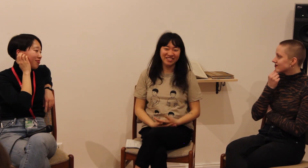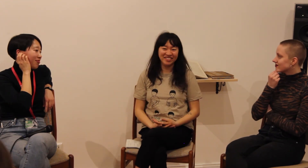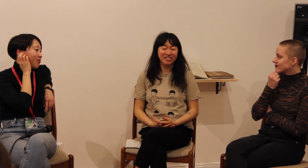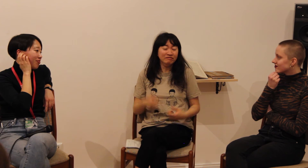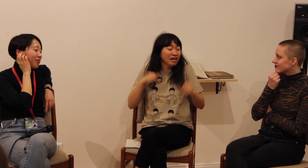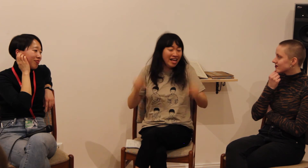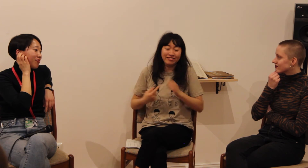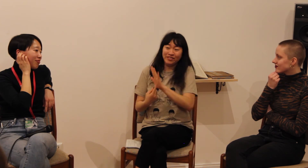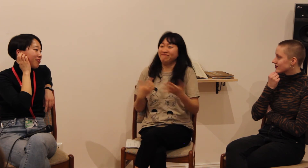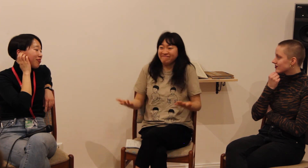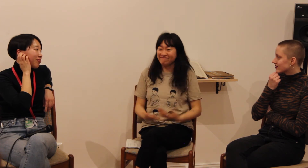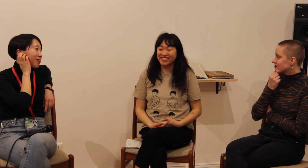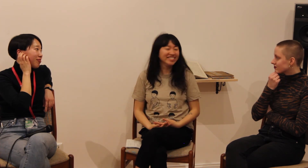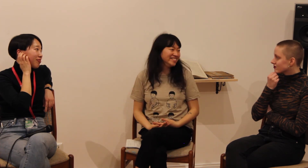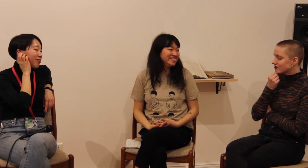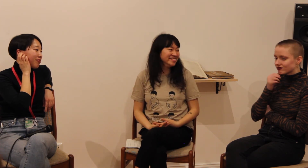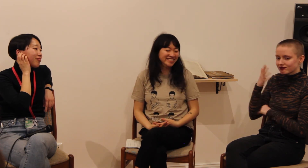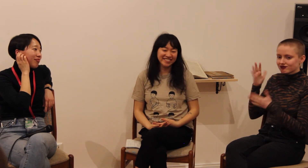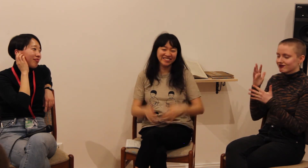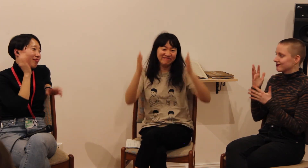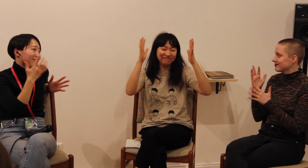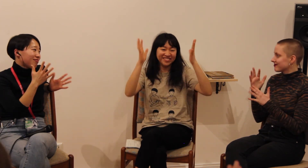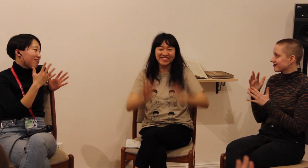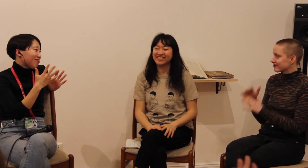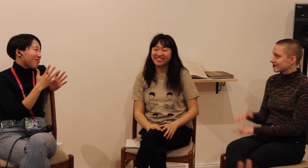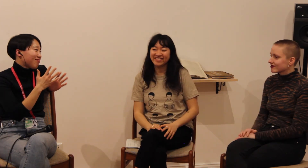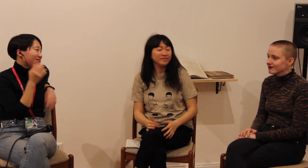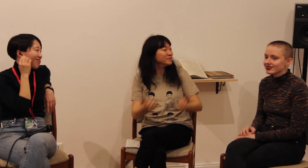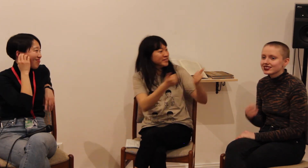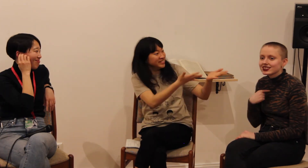Sie sind einfach an meiner Seite und unterstützen mich.